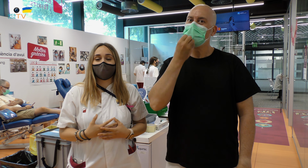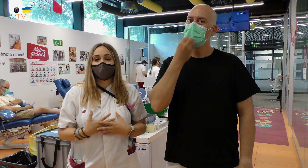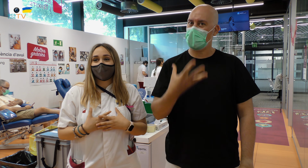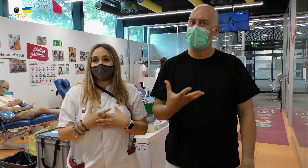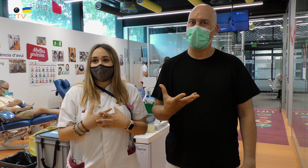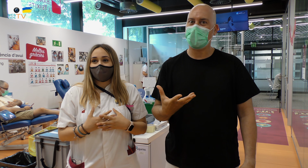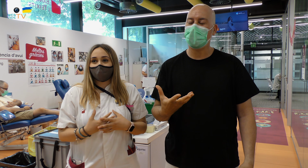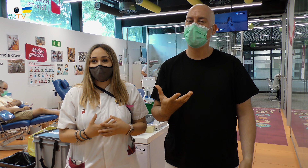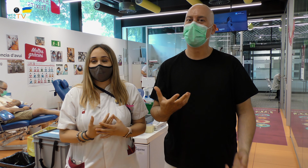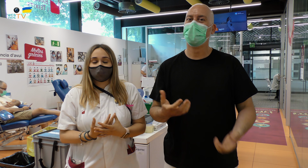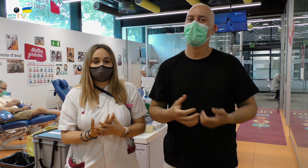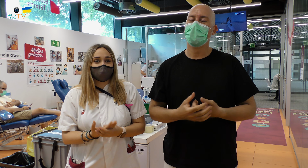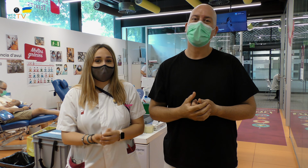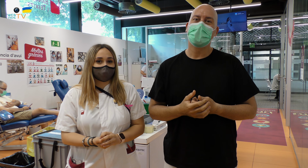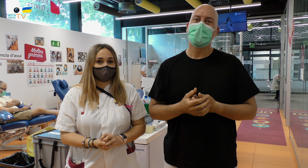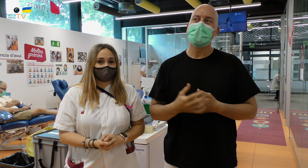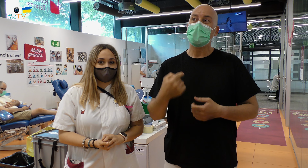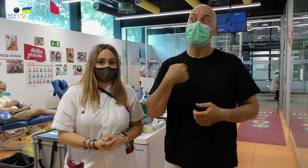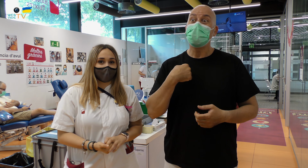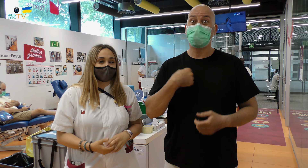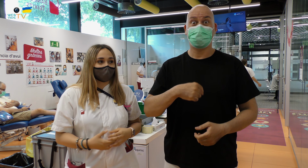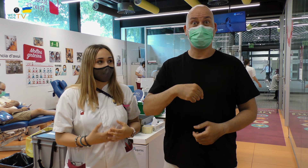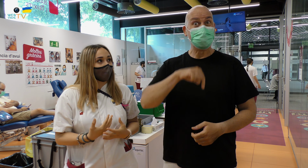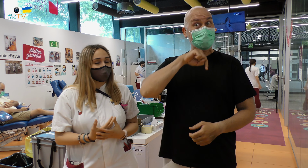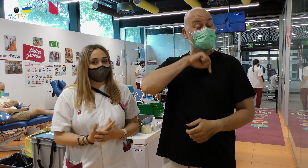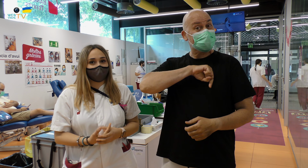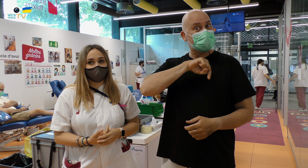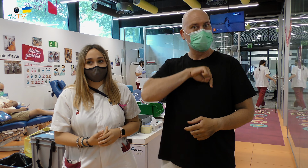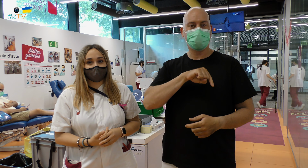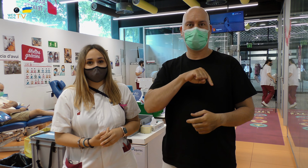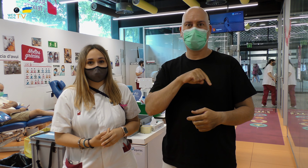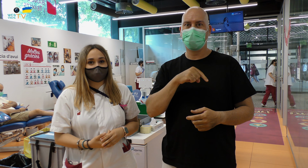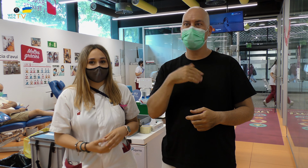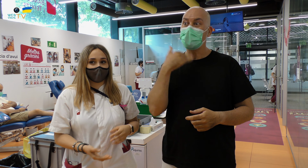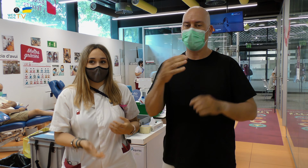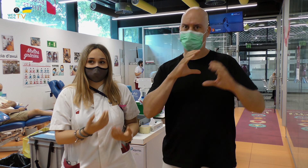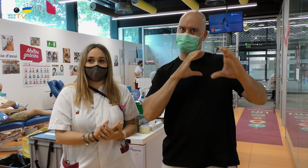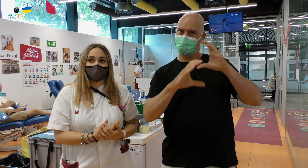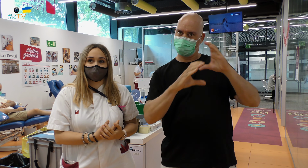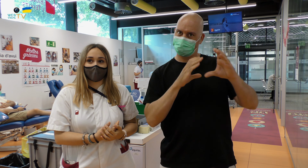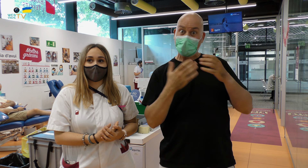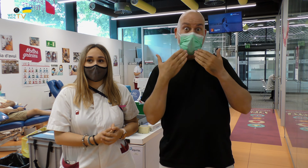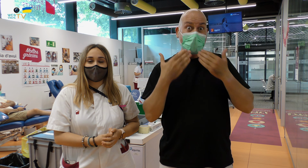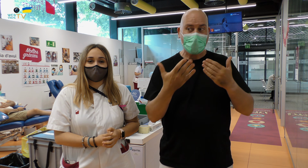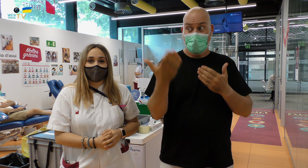He sentit que he sabut comunicar-me gràcies al curs que vam fer la setmana passada.